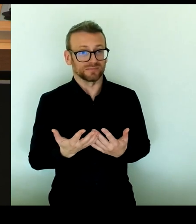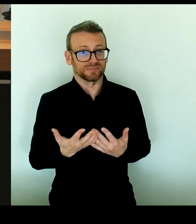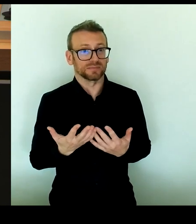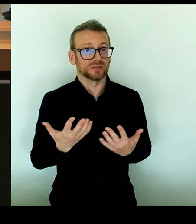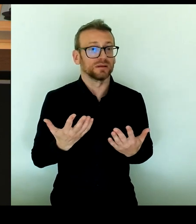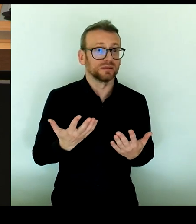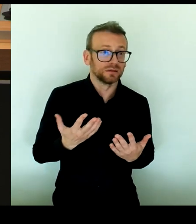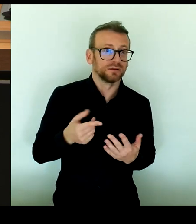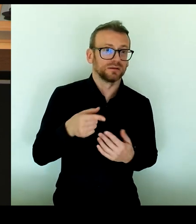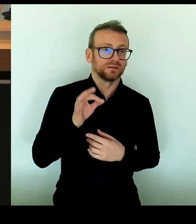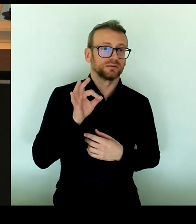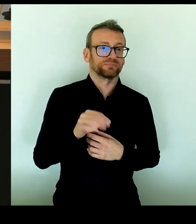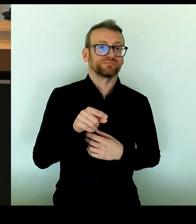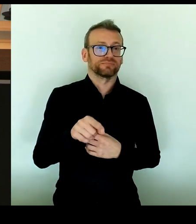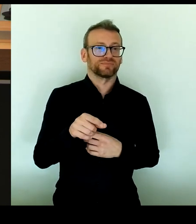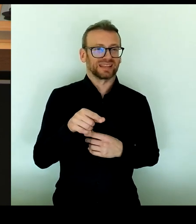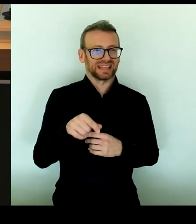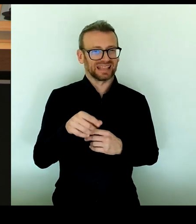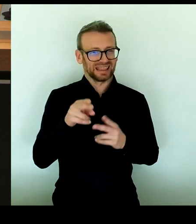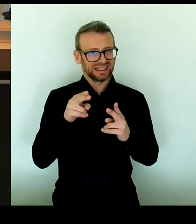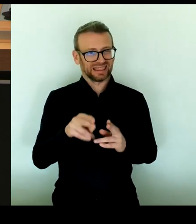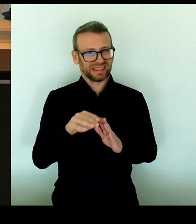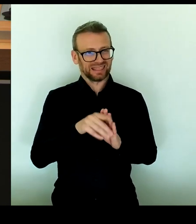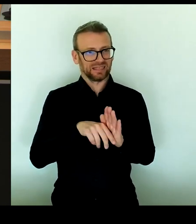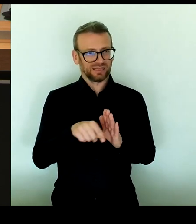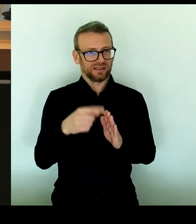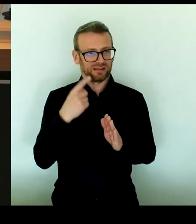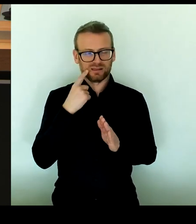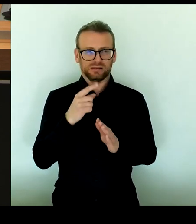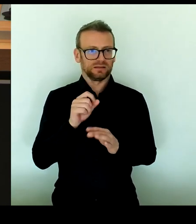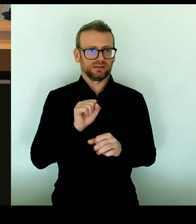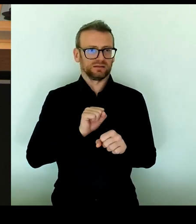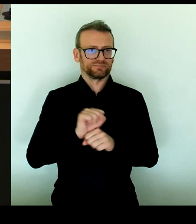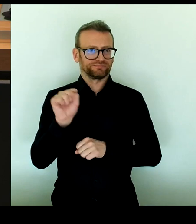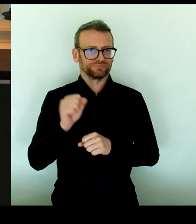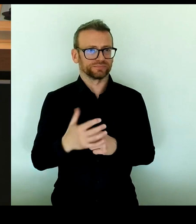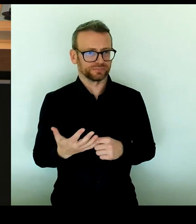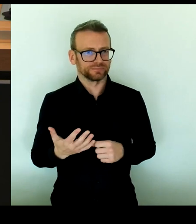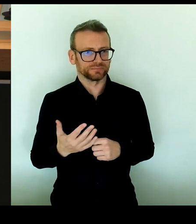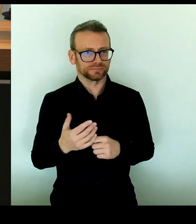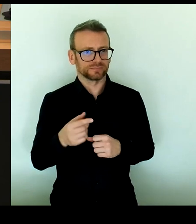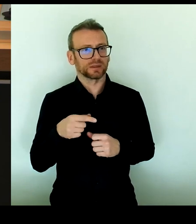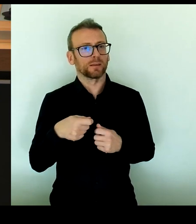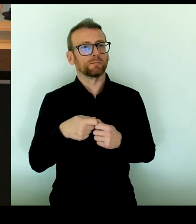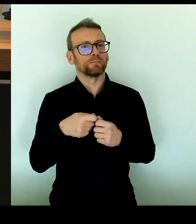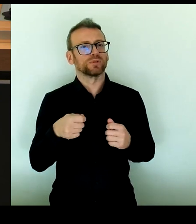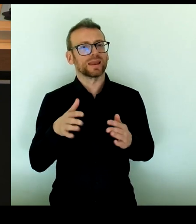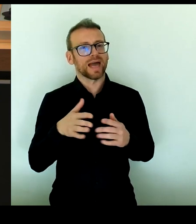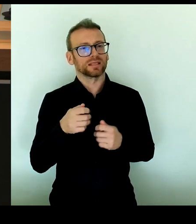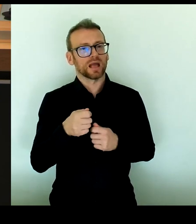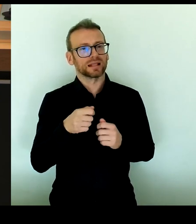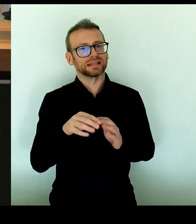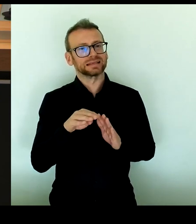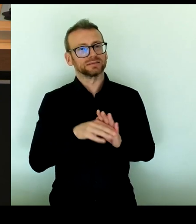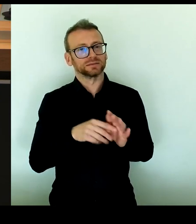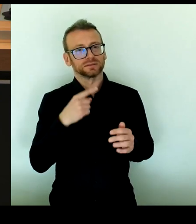kleine Tiere finden in den Kleingartenanlagen sichere Schutzräume. Kleingärten verbessern. Das Stadtklima sind